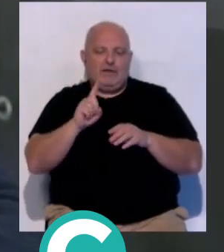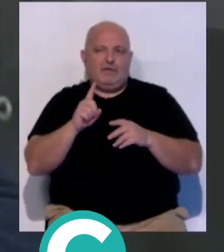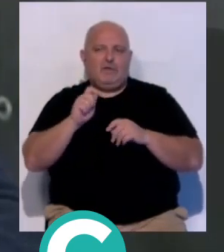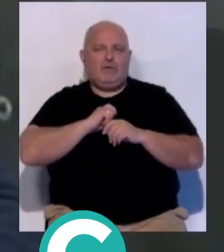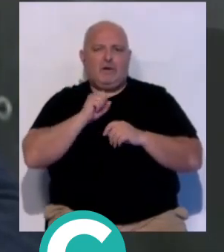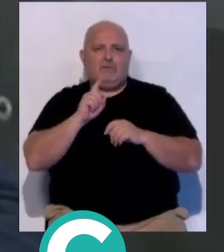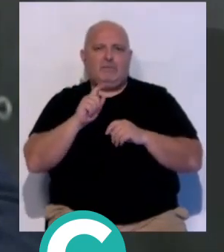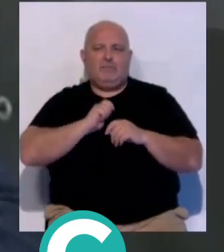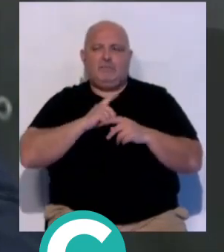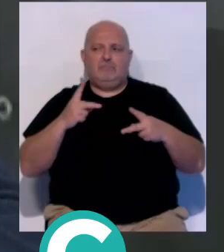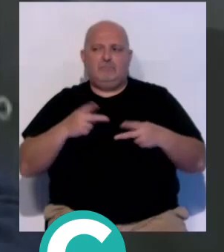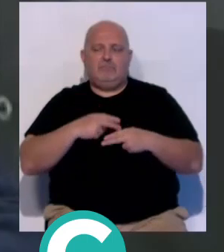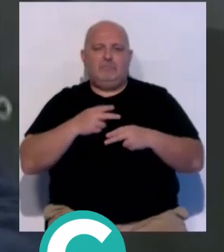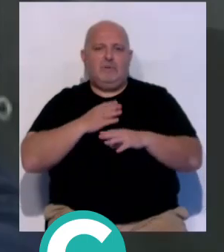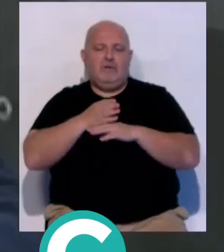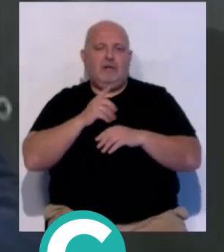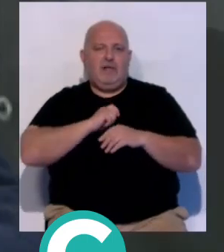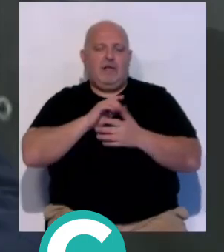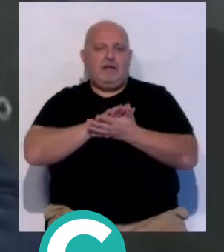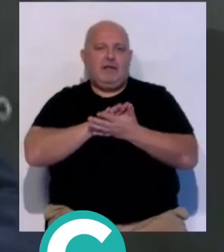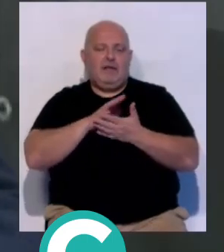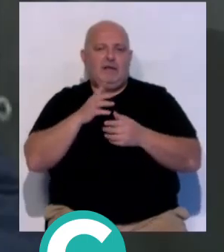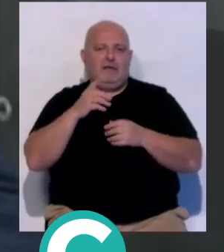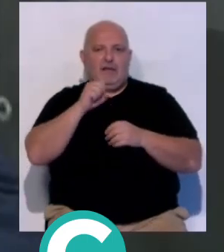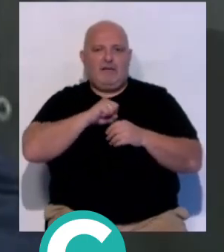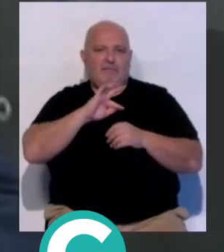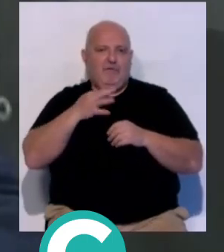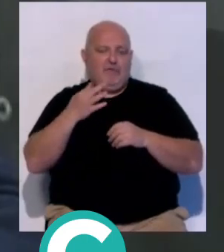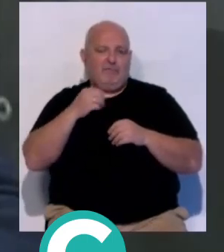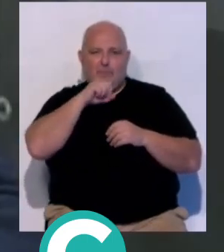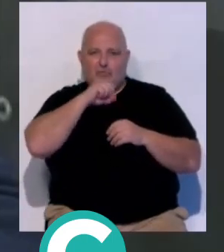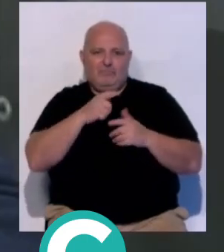me sacaron banquillo pues yo me ponía a cantar por Antonio Molina Entonces se jodía más todavía